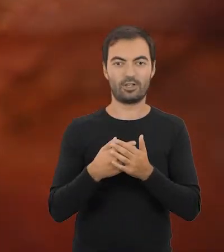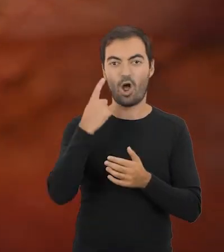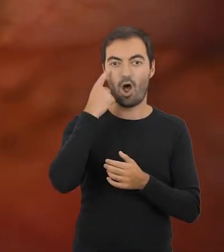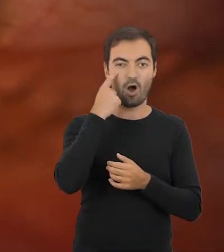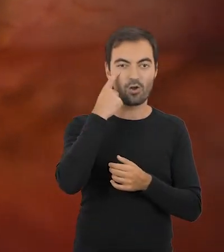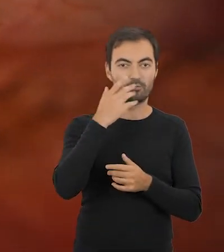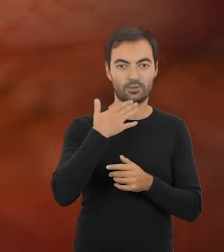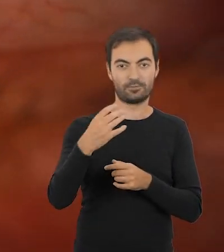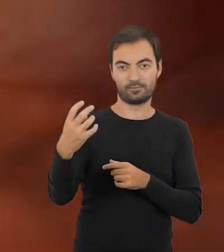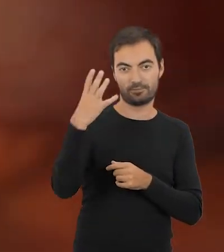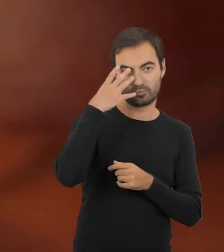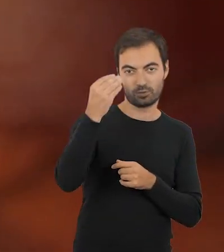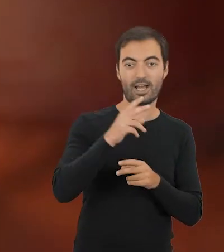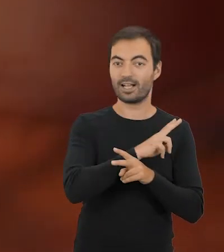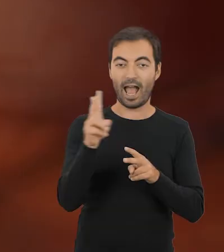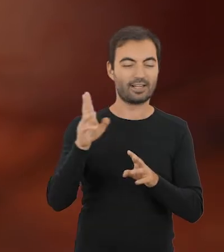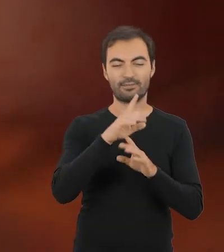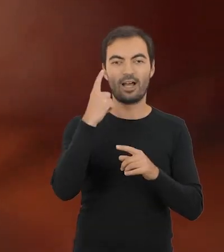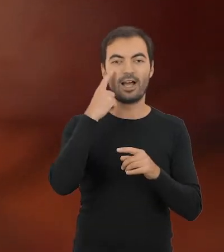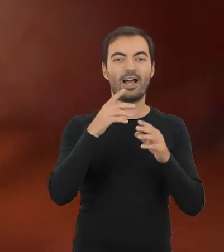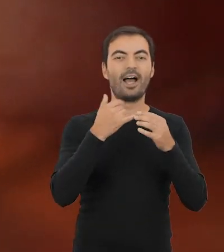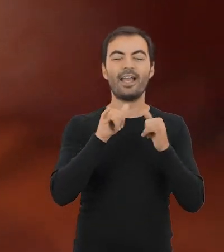każdy z nas ma inną sieć małych naczynek krwionośnych